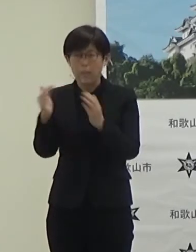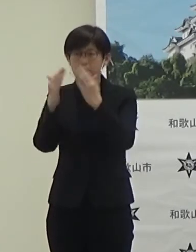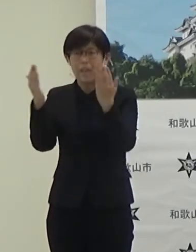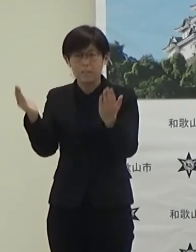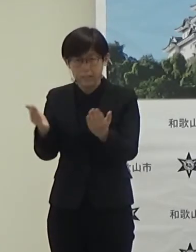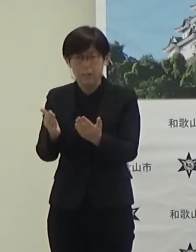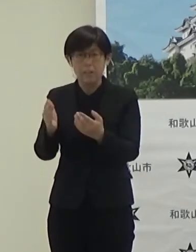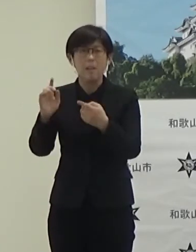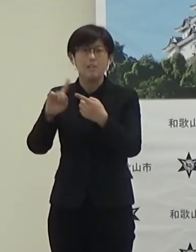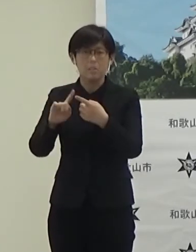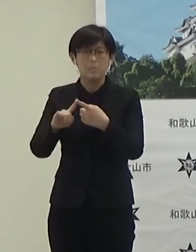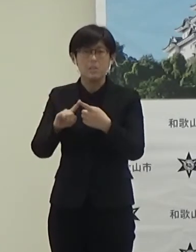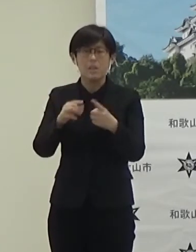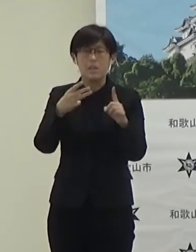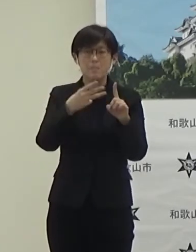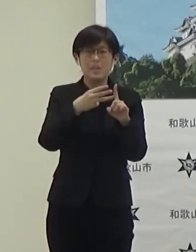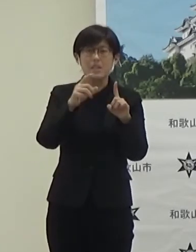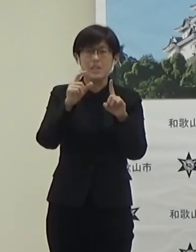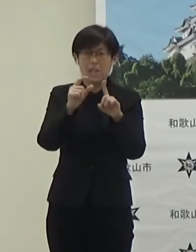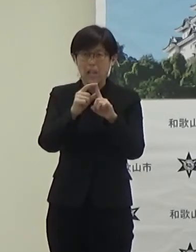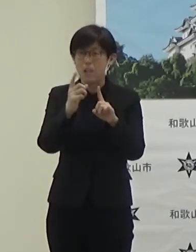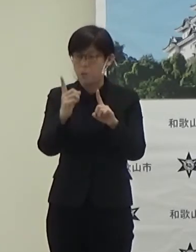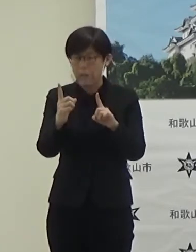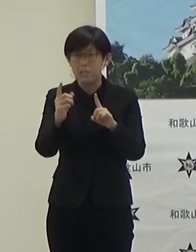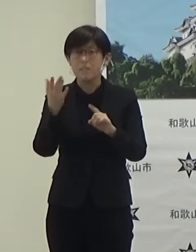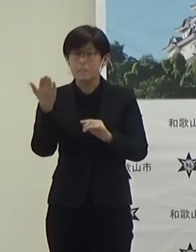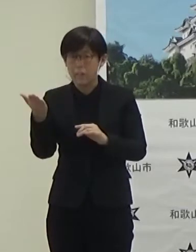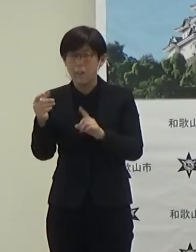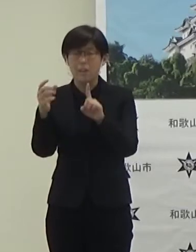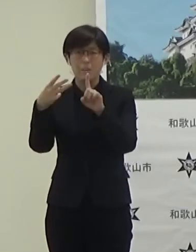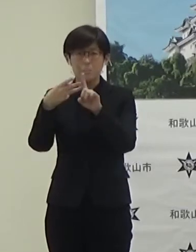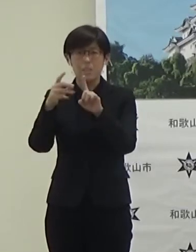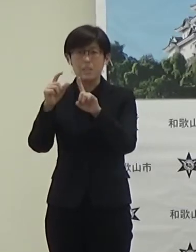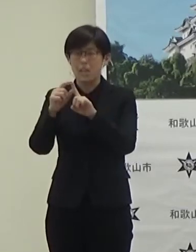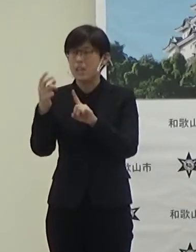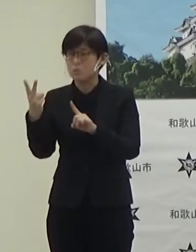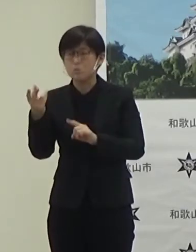BA.1かBA.2については、スクリーニングをやった結果ですね